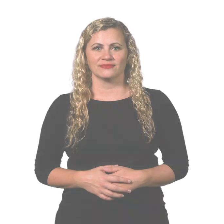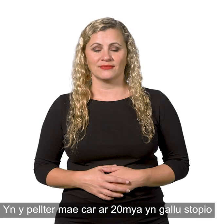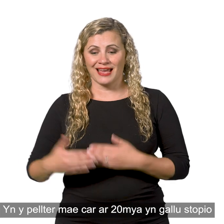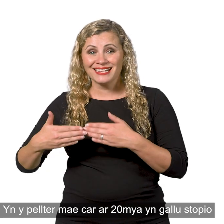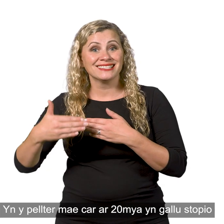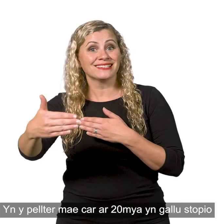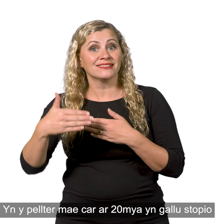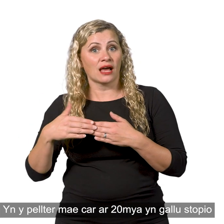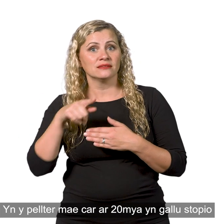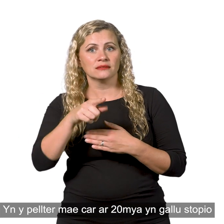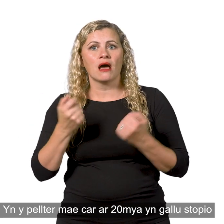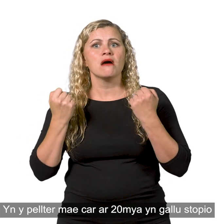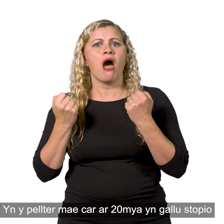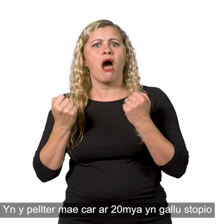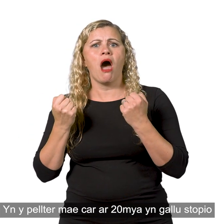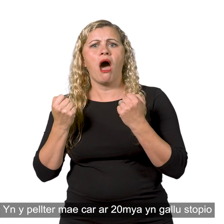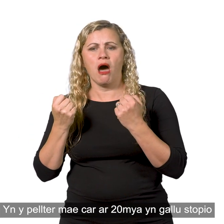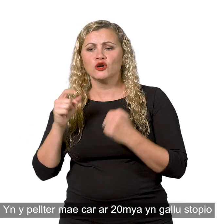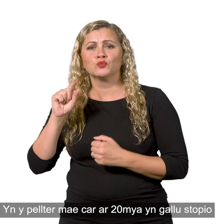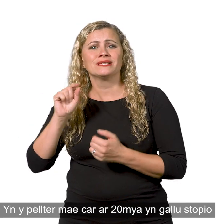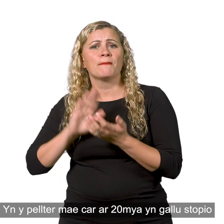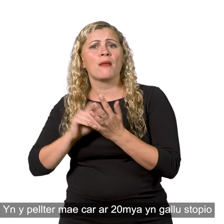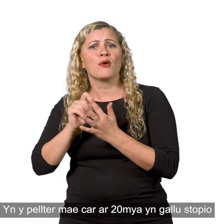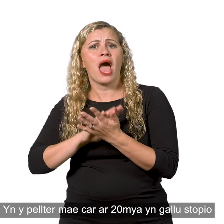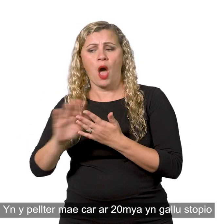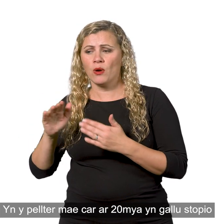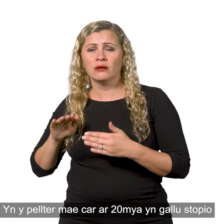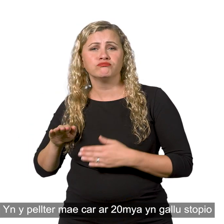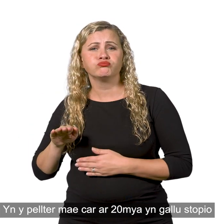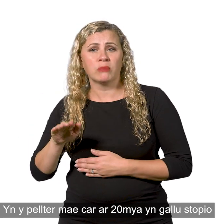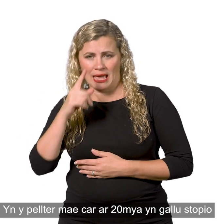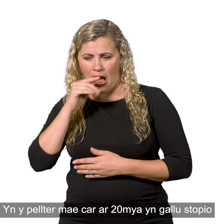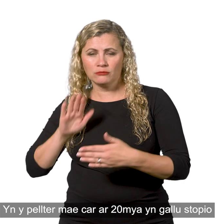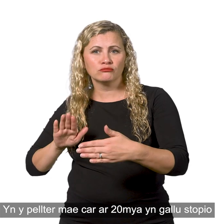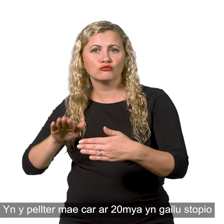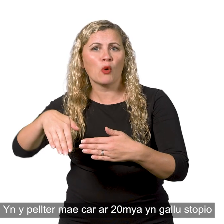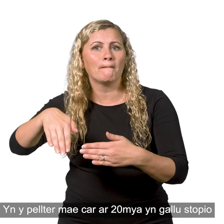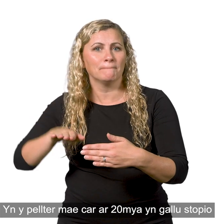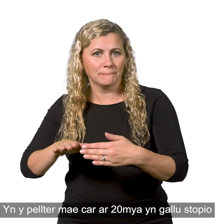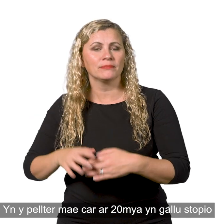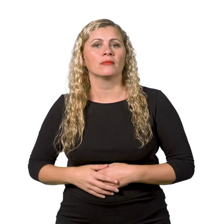Yn y pellter mae car ar 20mya yn gallu stopio